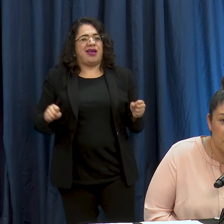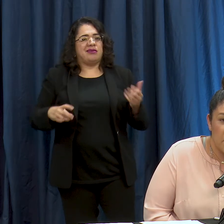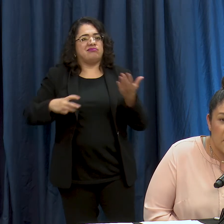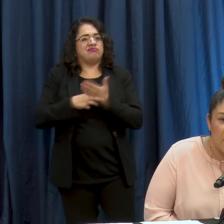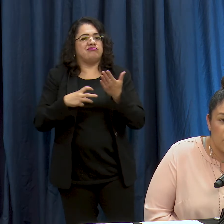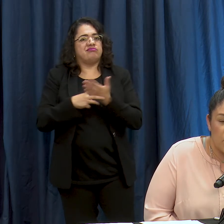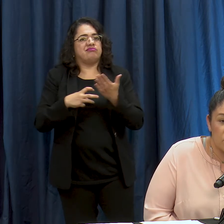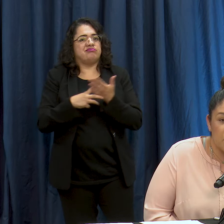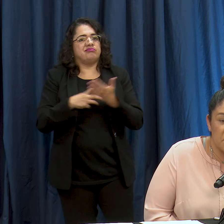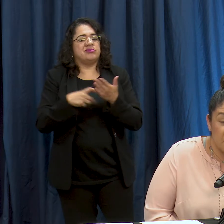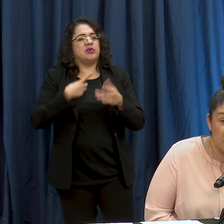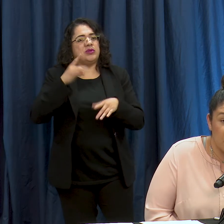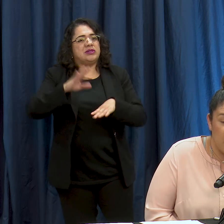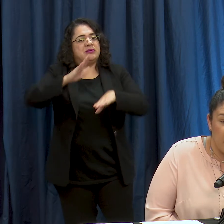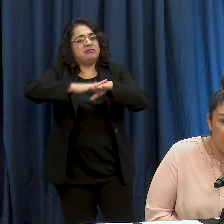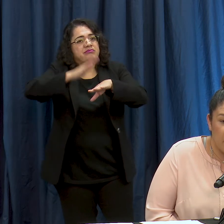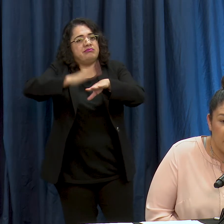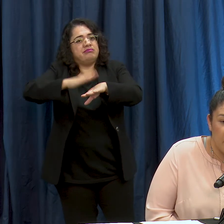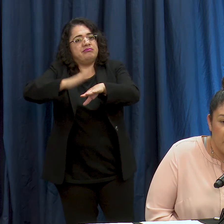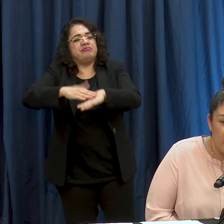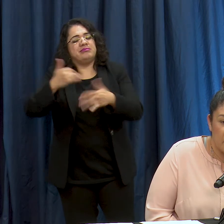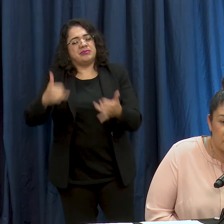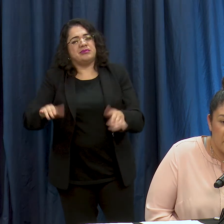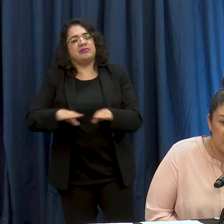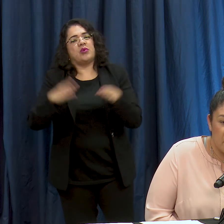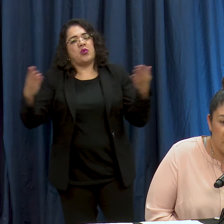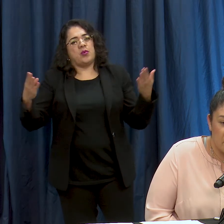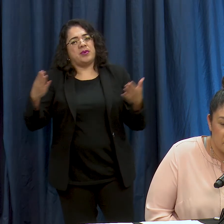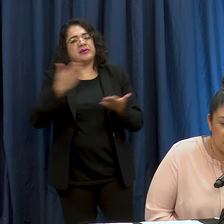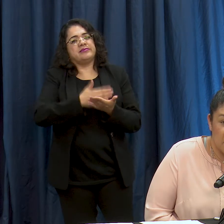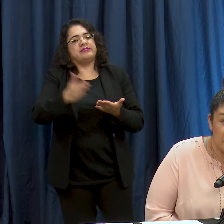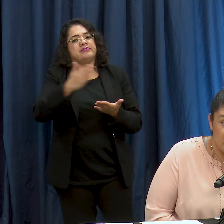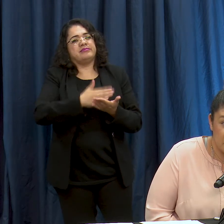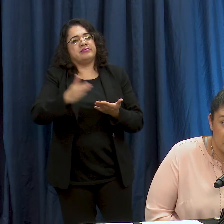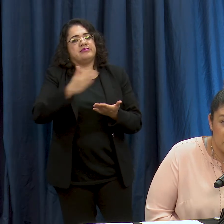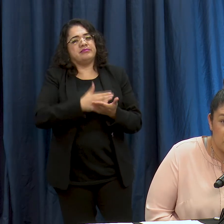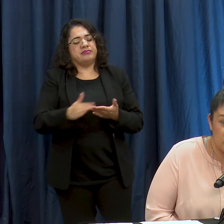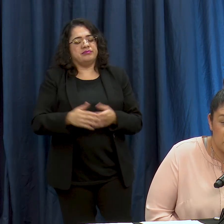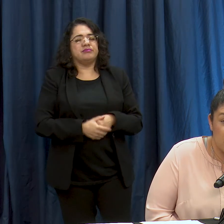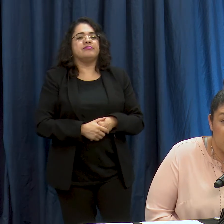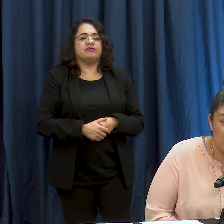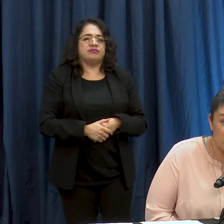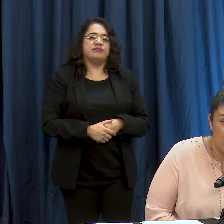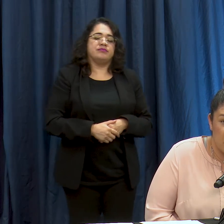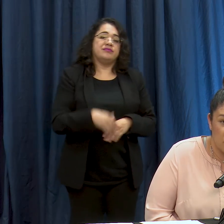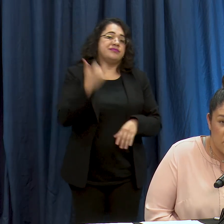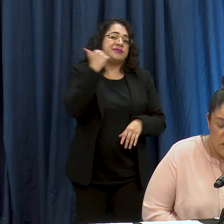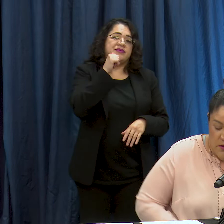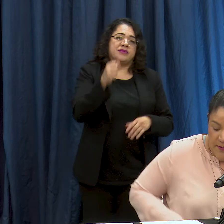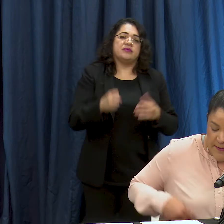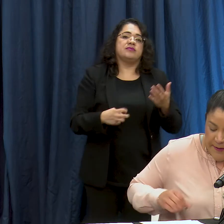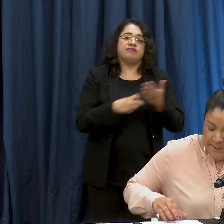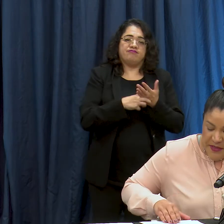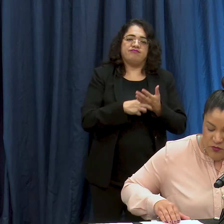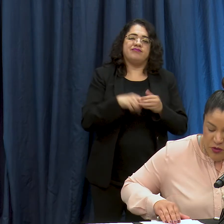a Mosin pasado ah ah star las fianza see no see no muy de su carro es muy